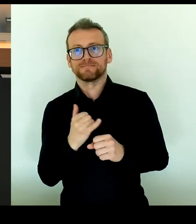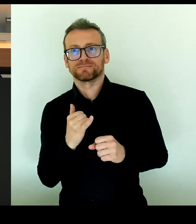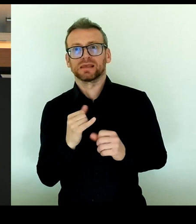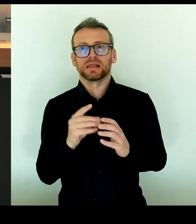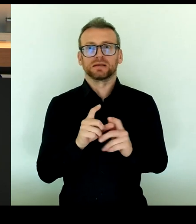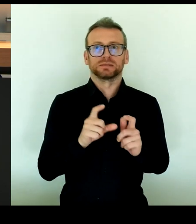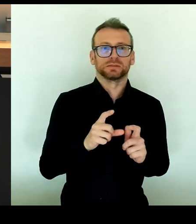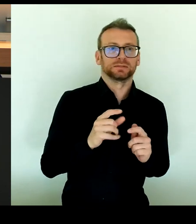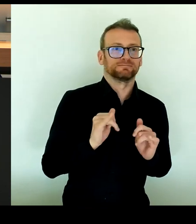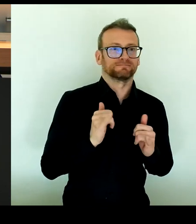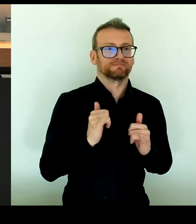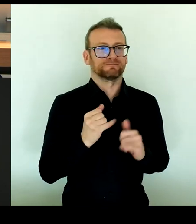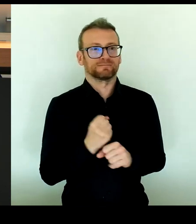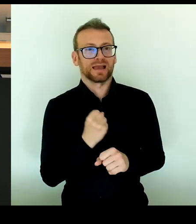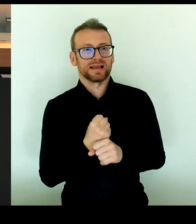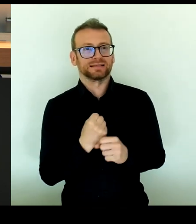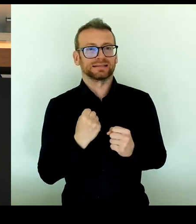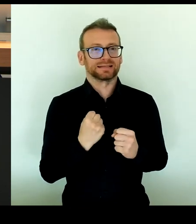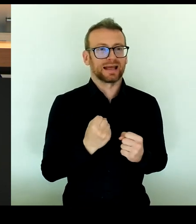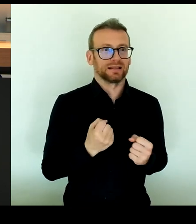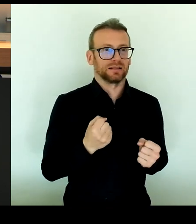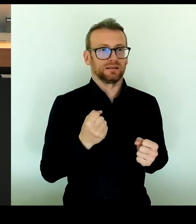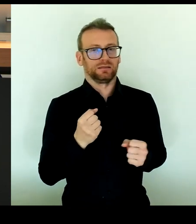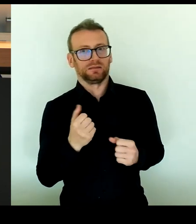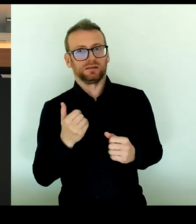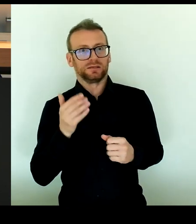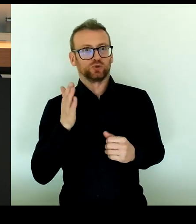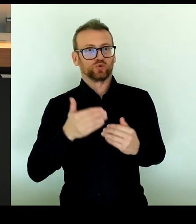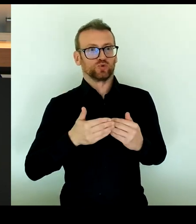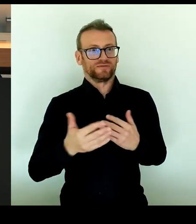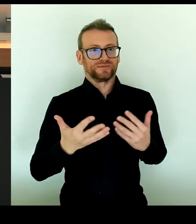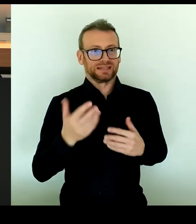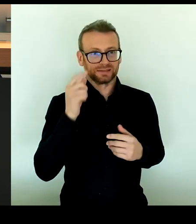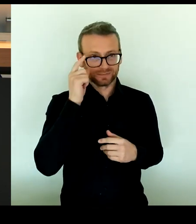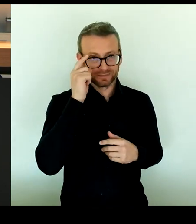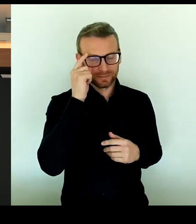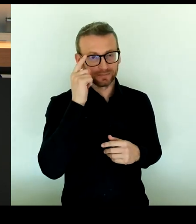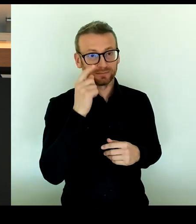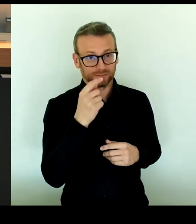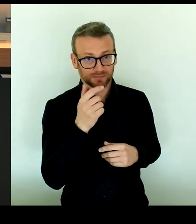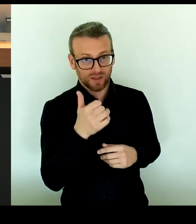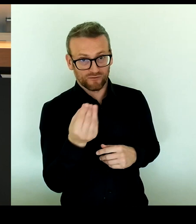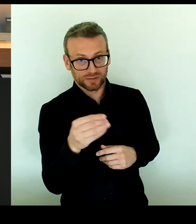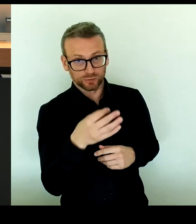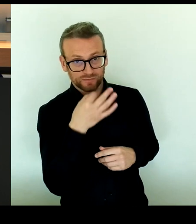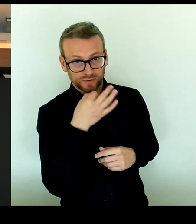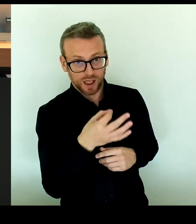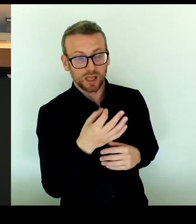Auch für die Haushaltsberatungen haben wir noch ein paar Baustellen. Wir haben Koalitionsvertrag und die